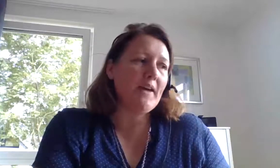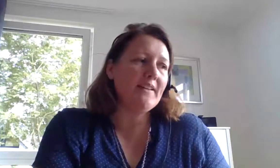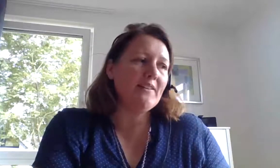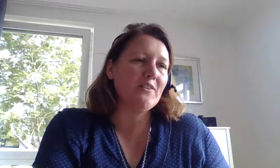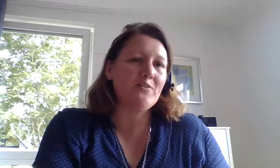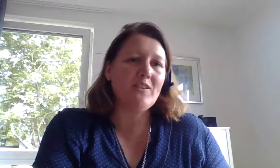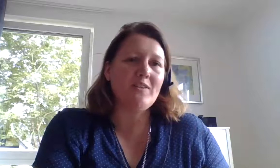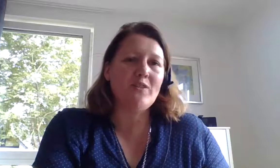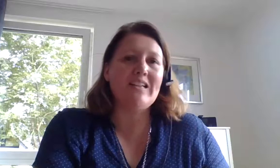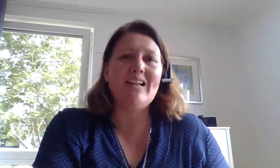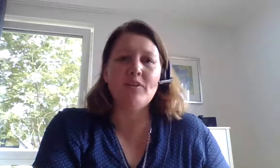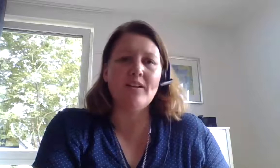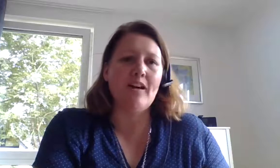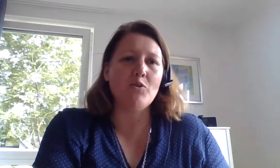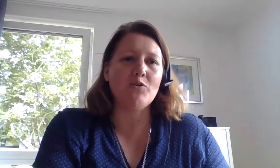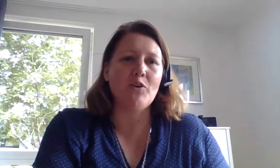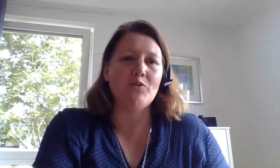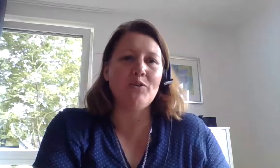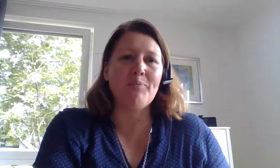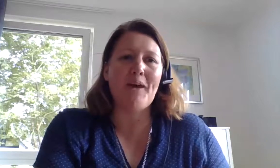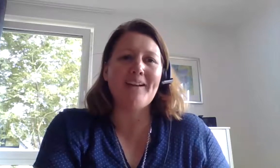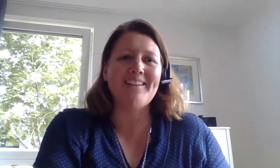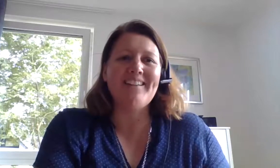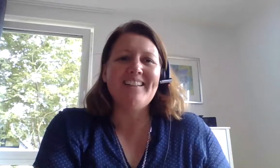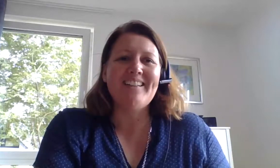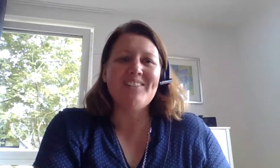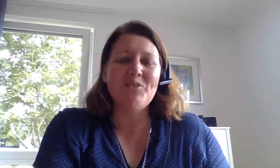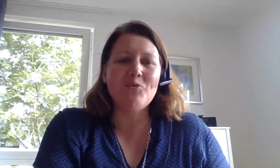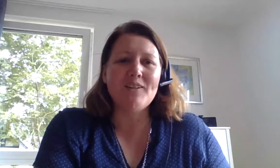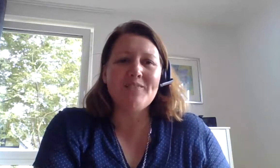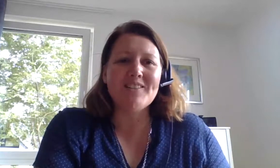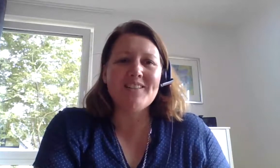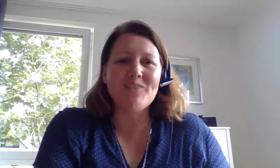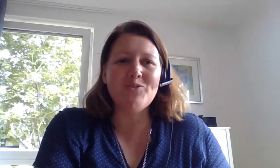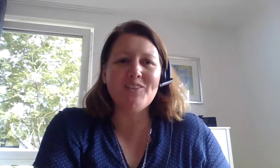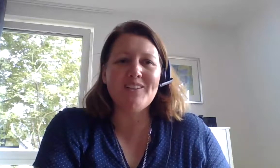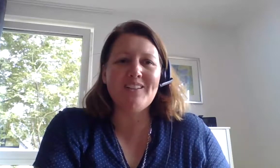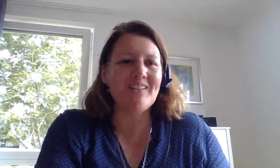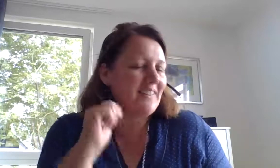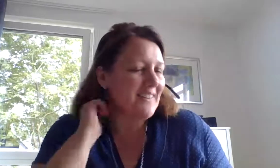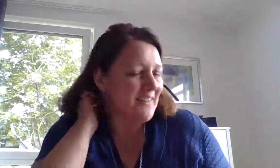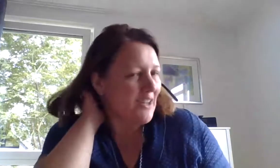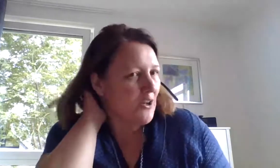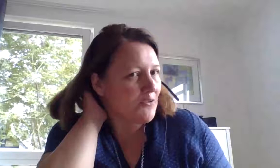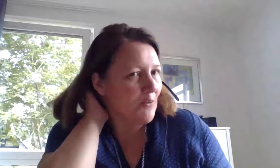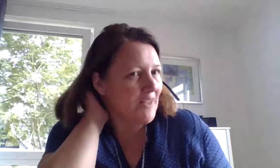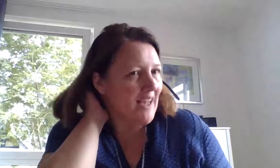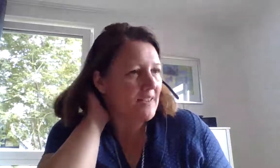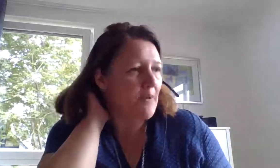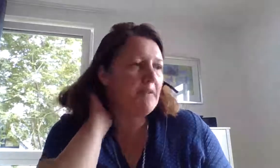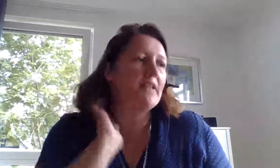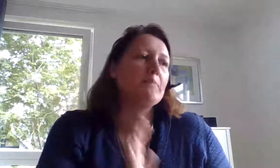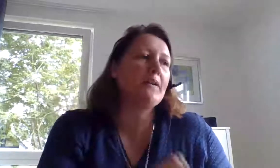نود الاستماع لردود فعلكم عن طريق نموذج التغذية الراجعة حيث وصلنا الكثير منكم في المؤتمرات السابقة